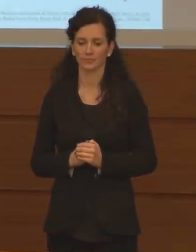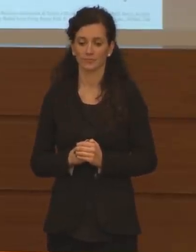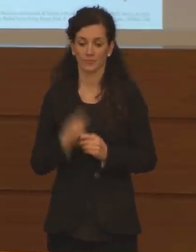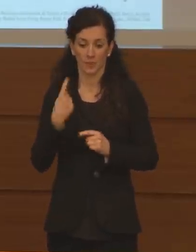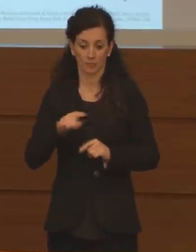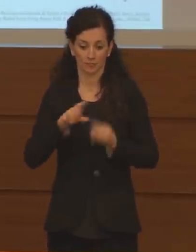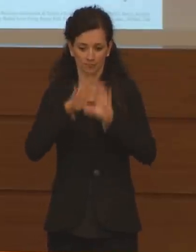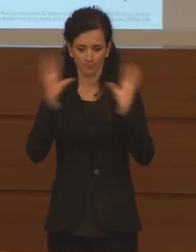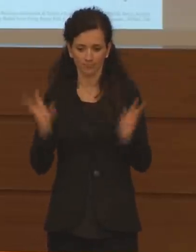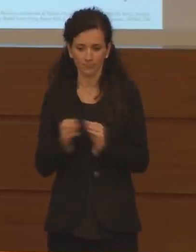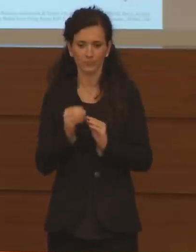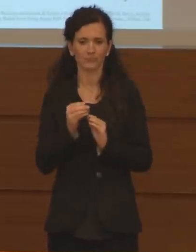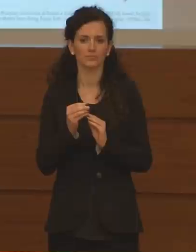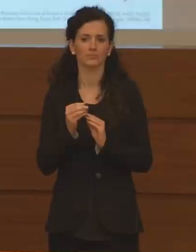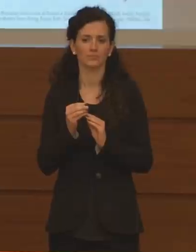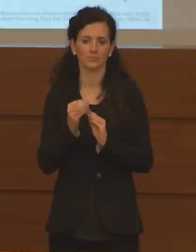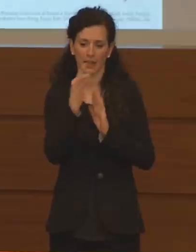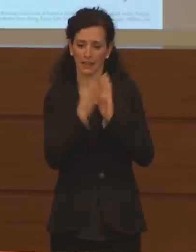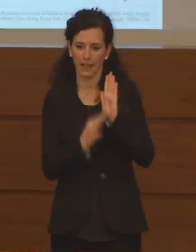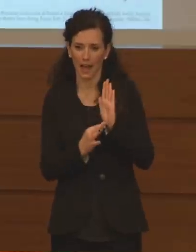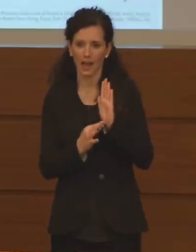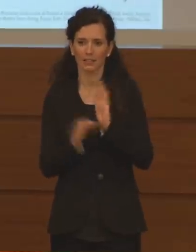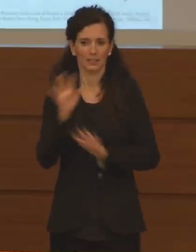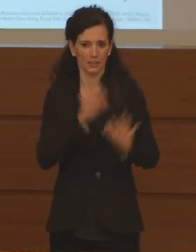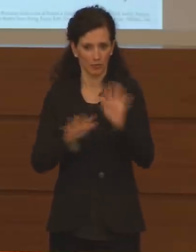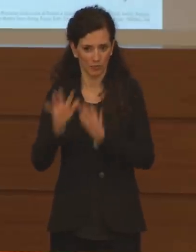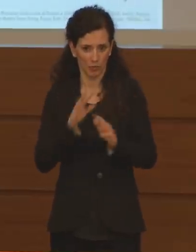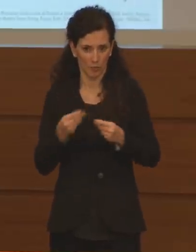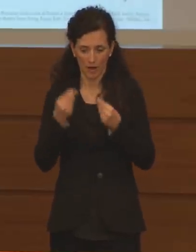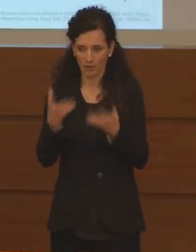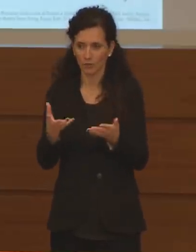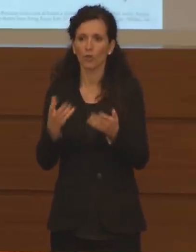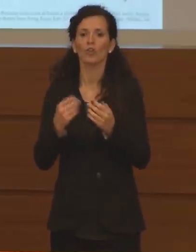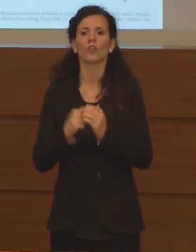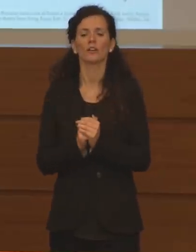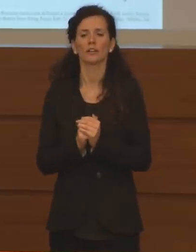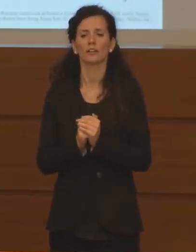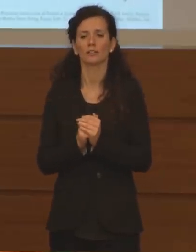il numero dei tamponi che abbiamo effettuato che sono stati riscontrati